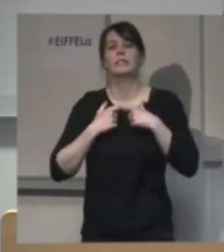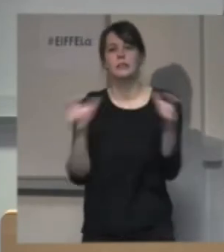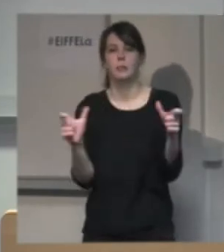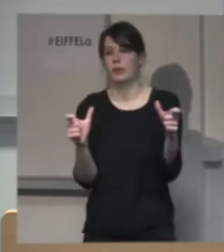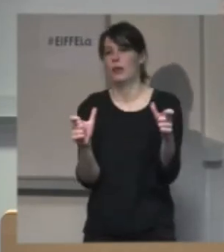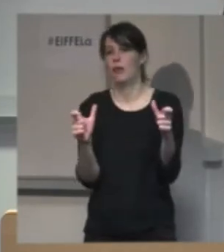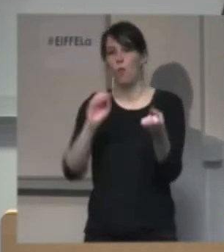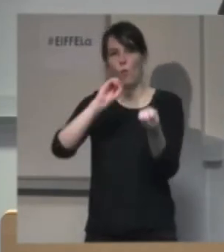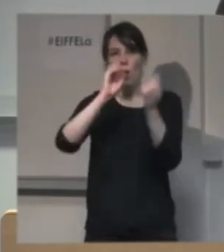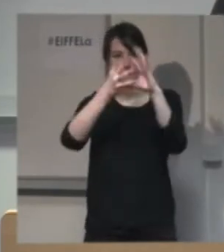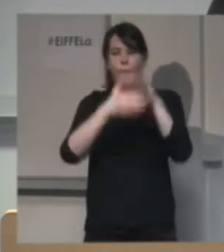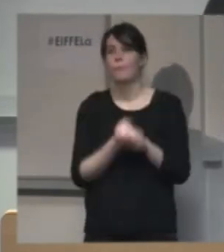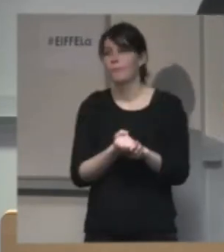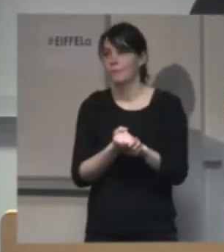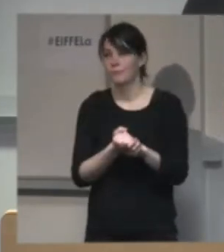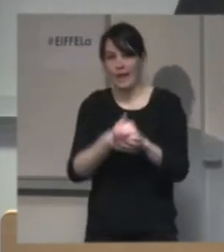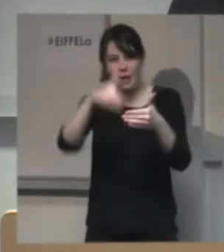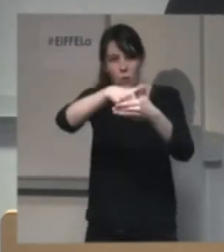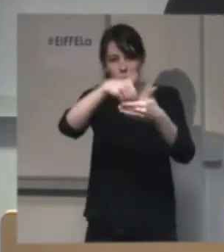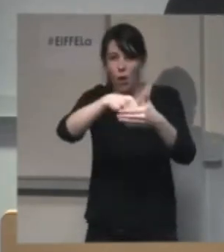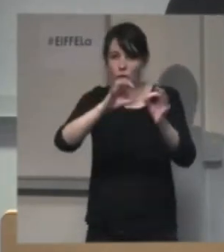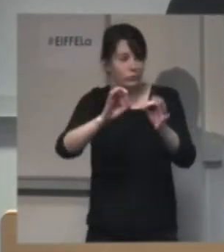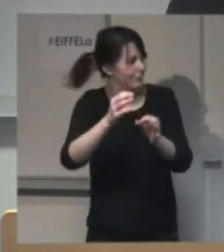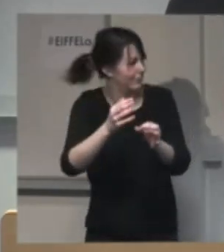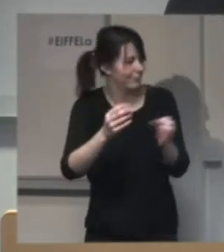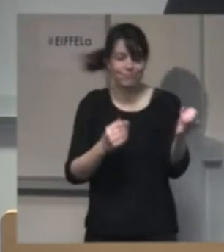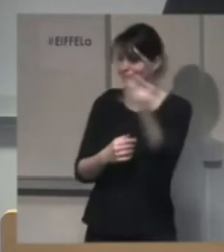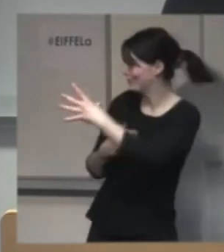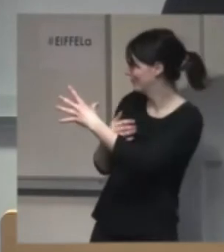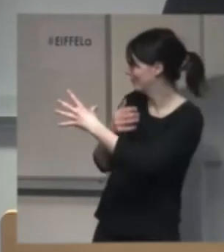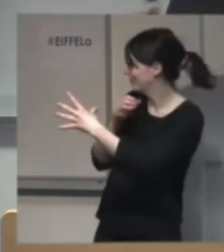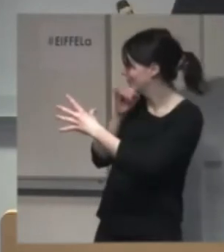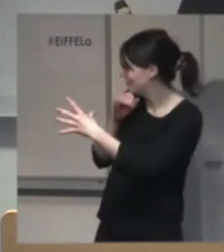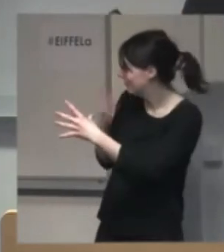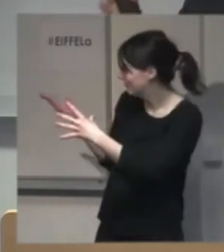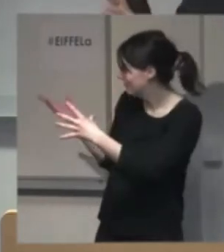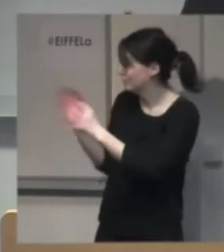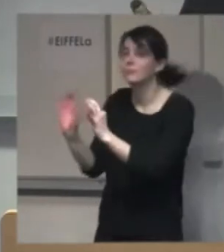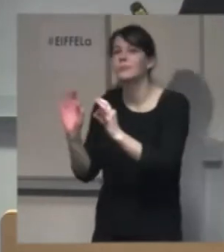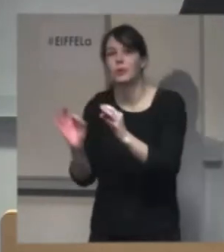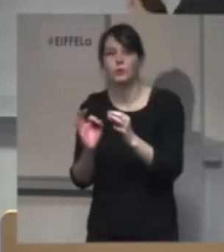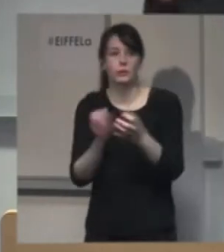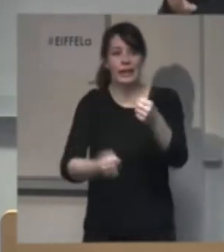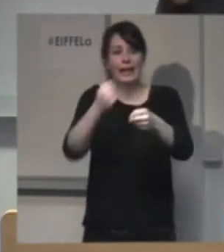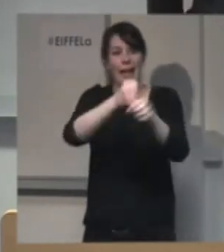Et ces gens-là, pareil, mauvais affichage, ont fait un document qui est le standard reconnu à la fois